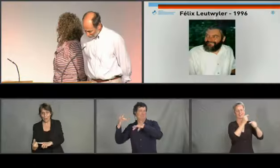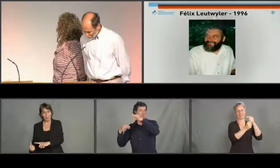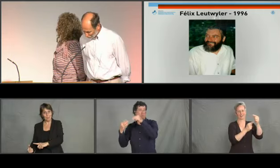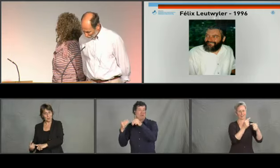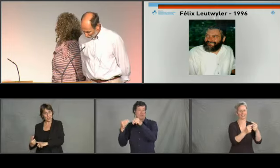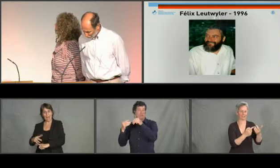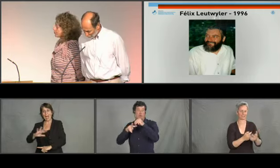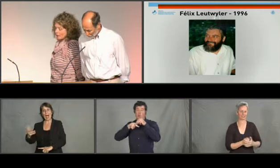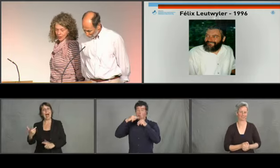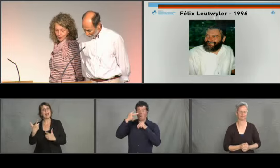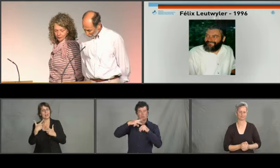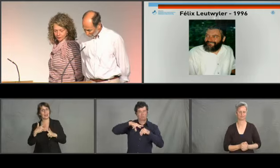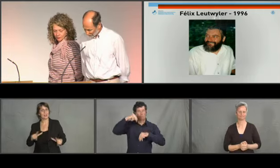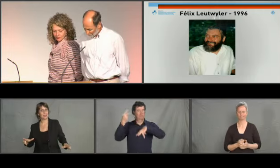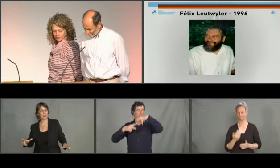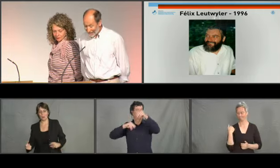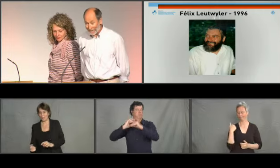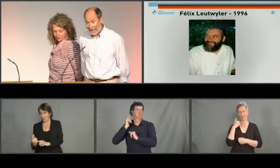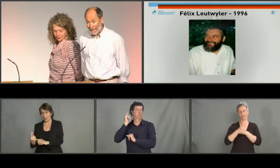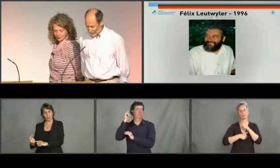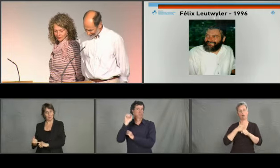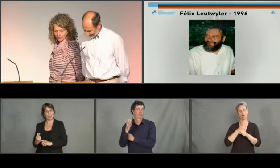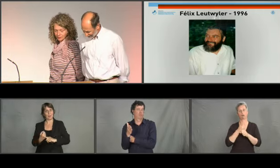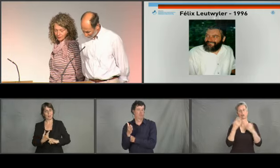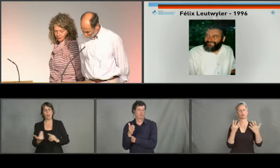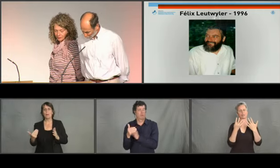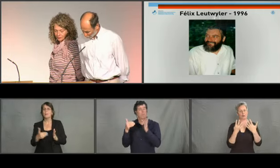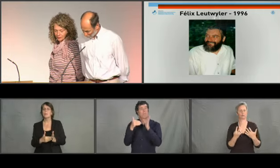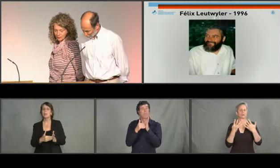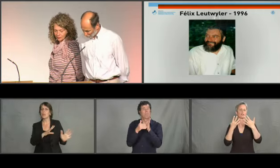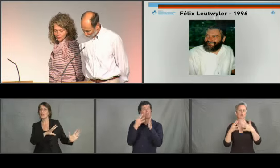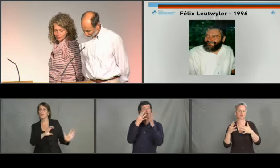Das Jahr 1999 bringt einen jähen Unterbruch in